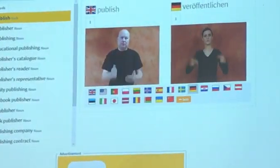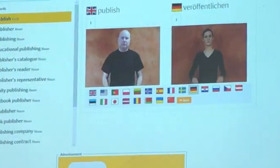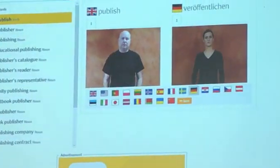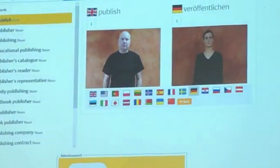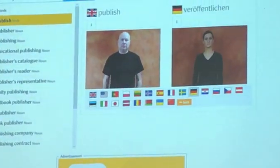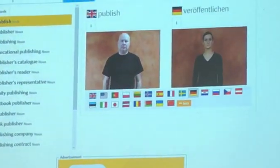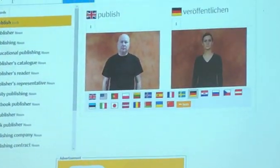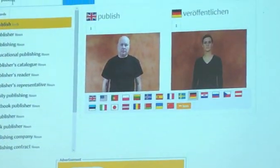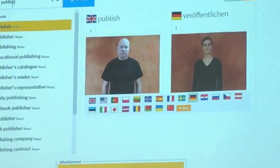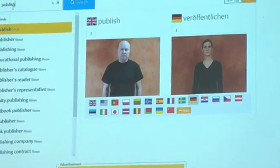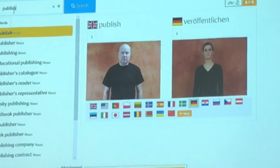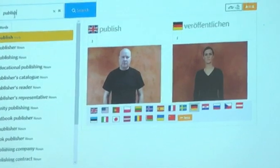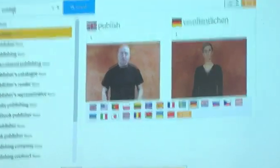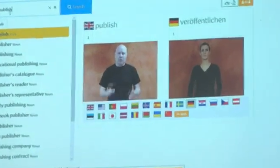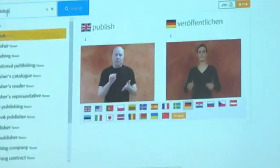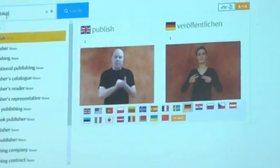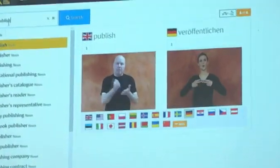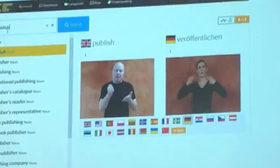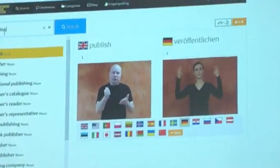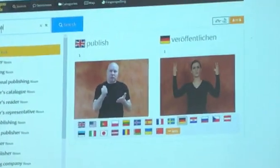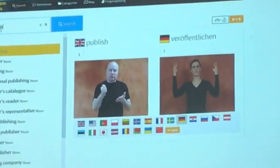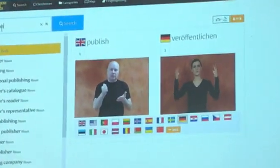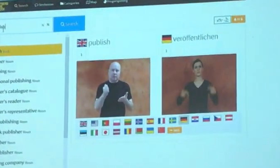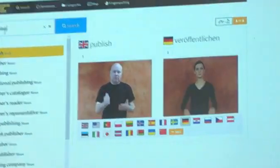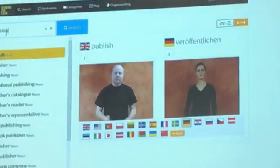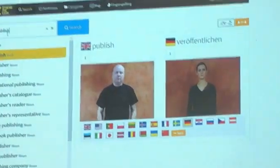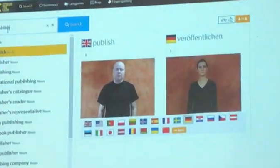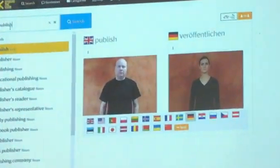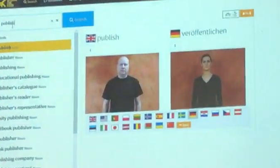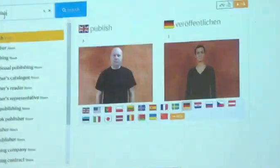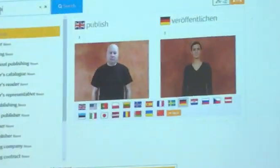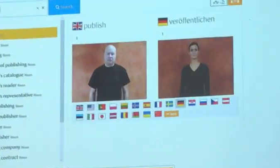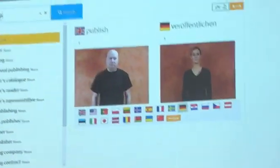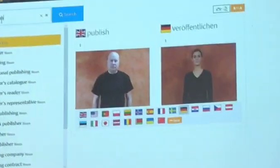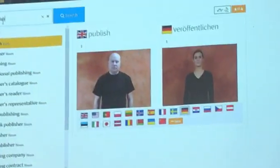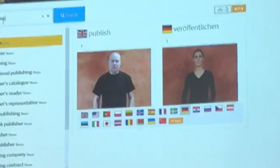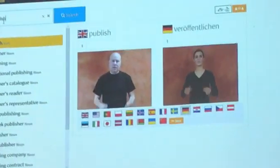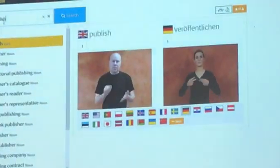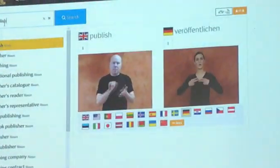dass es sehr stark mit der gesprochenen Sprache zusammenhängt, aber das bedeutet nicht,